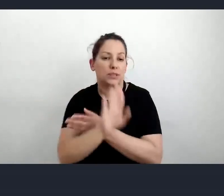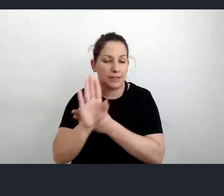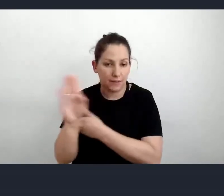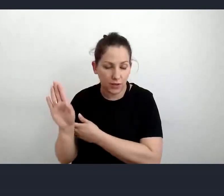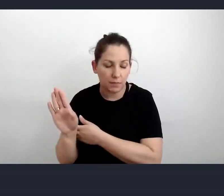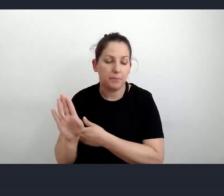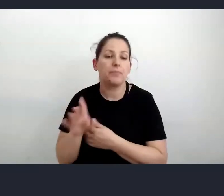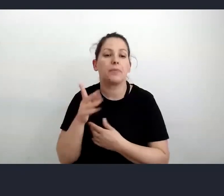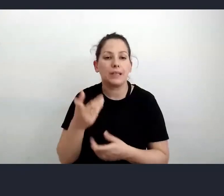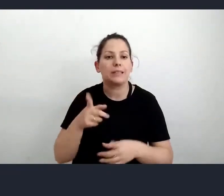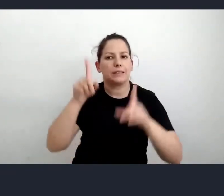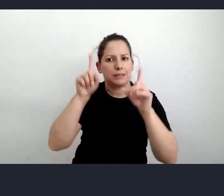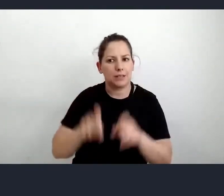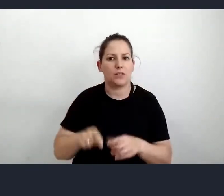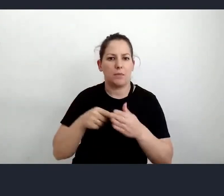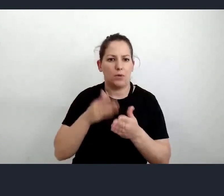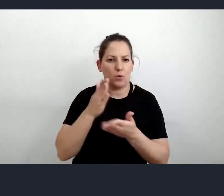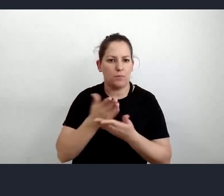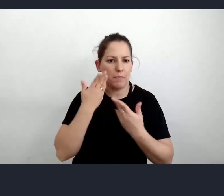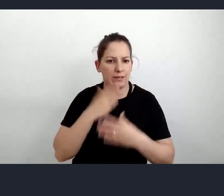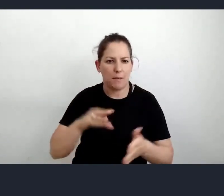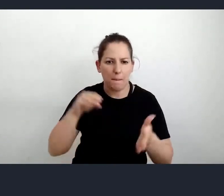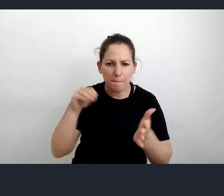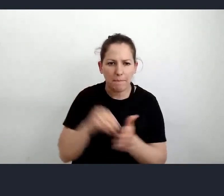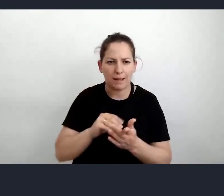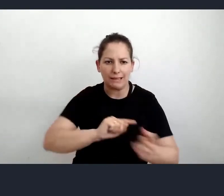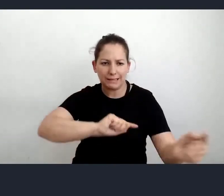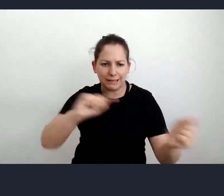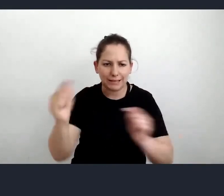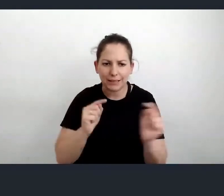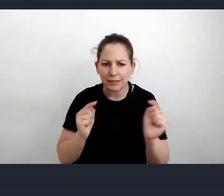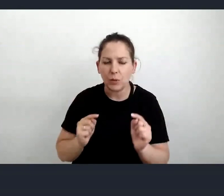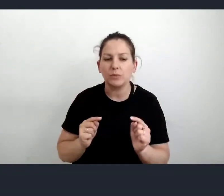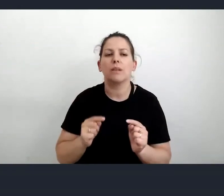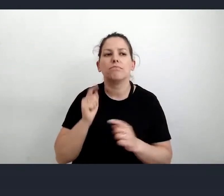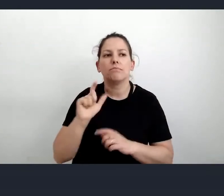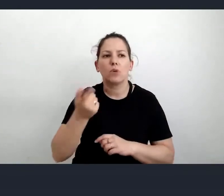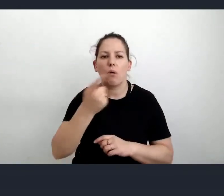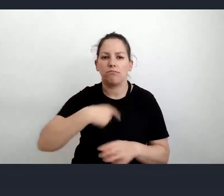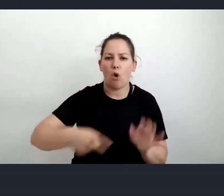zaczniemy już bardzo praktyczną dyskusję o tym, czego oczekujemy od centrum,